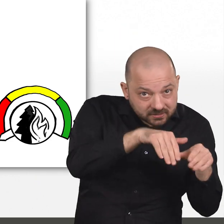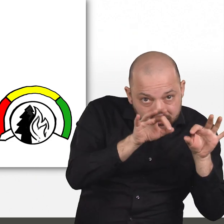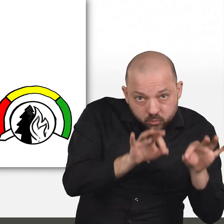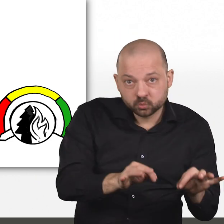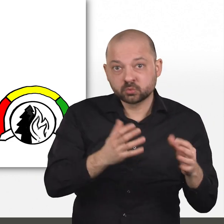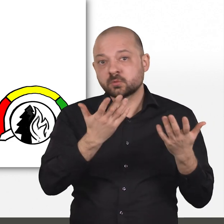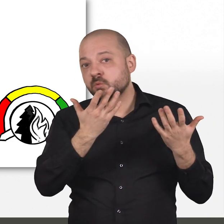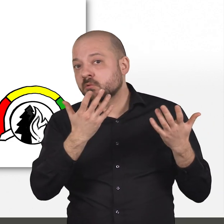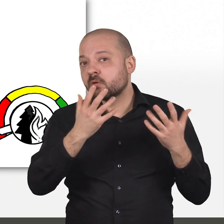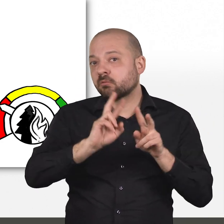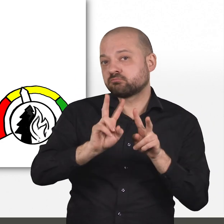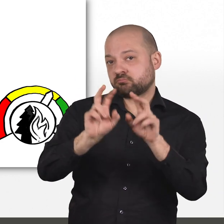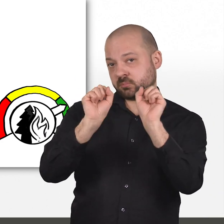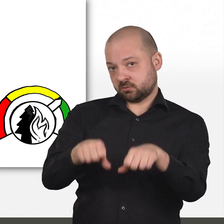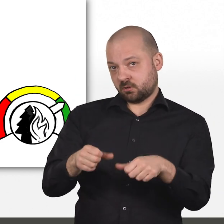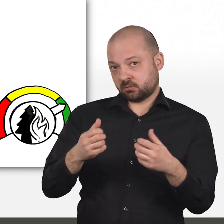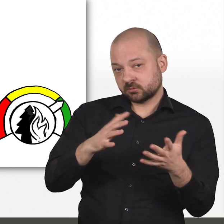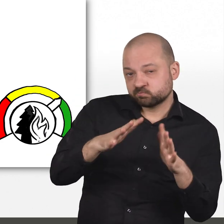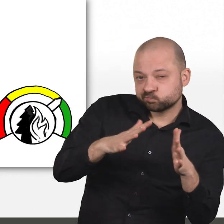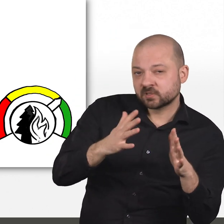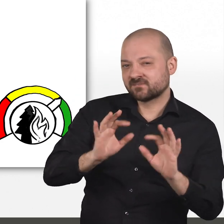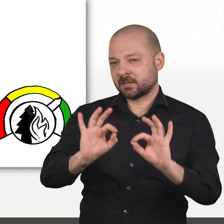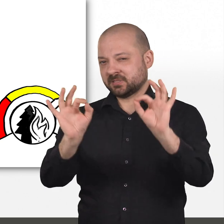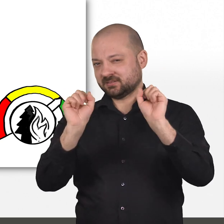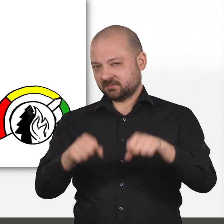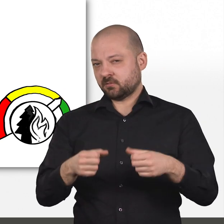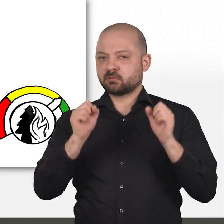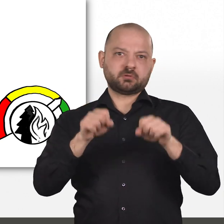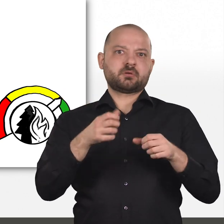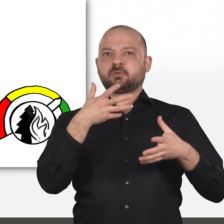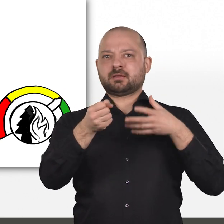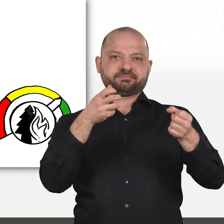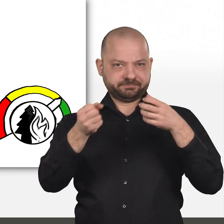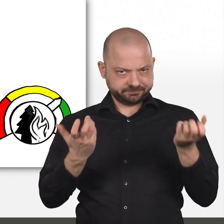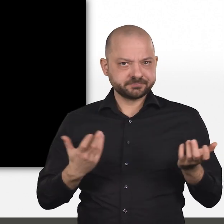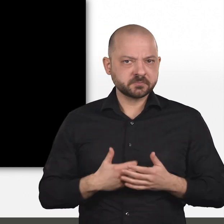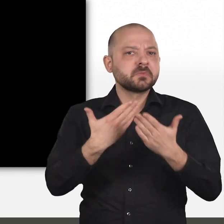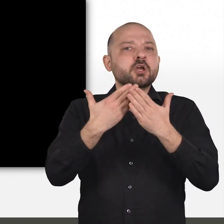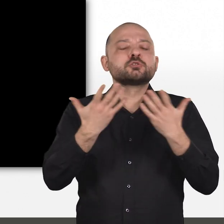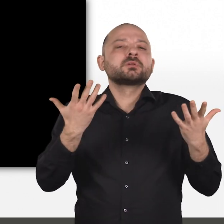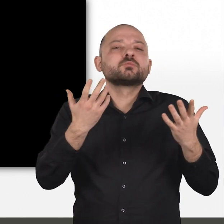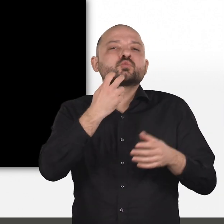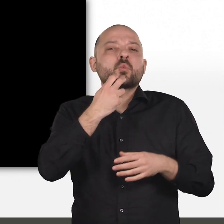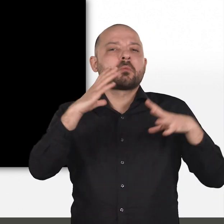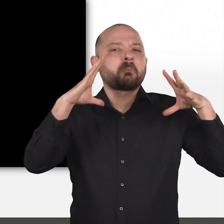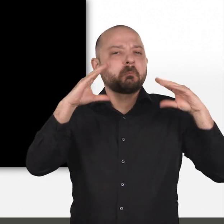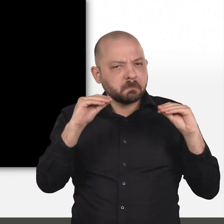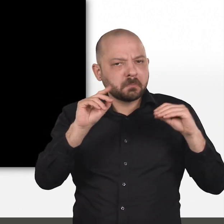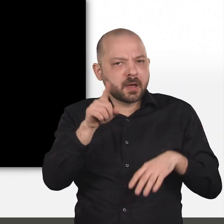Außerdem erfahren sie, an welchen Stellen noch Optimierungsbedarf besteht. Beispielsweise dann, wenn der Strom einmal ausfällt.